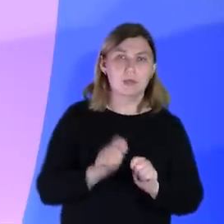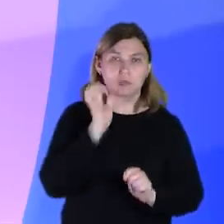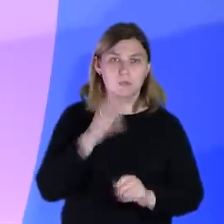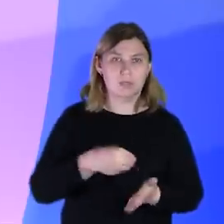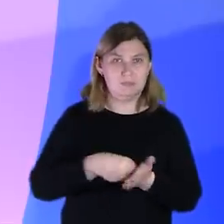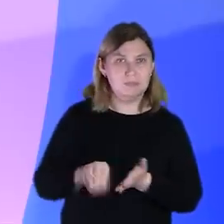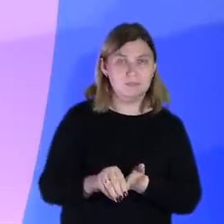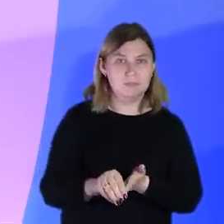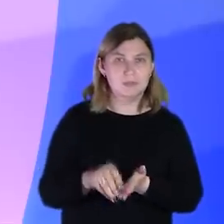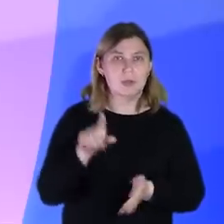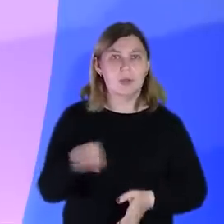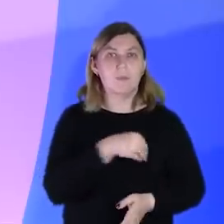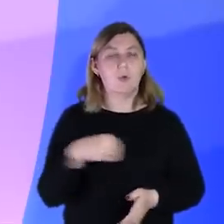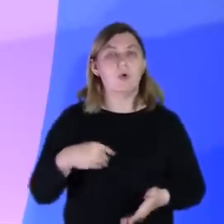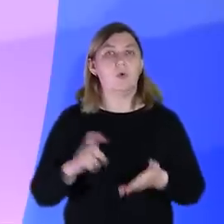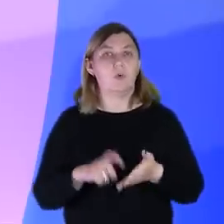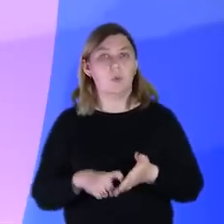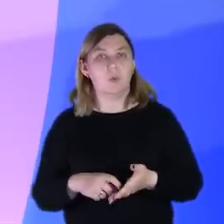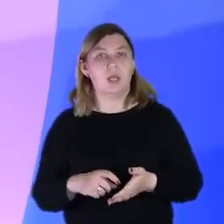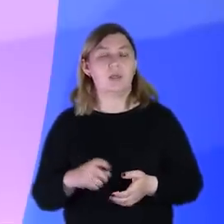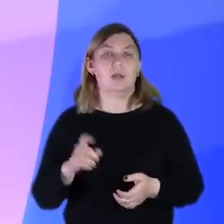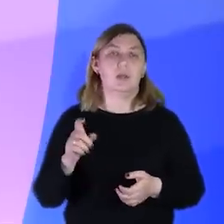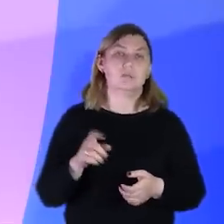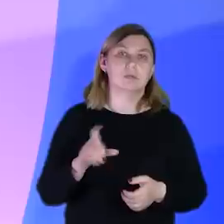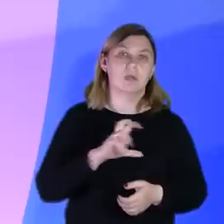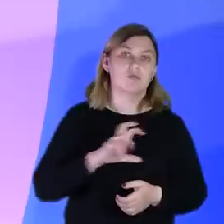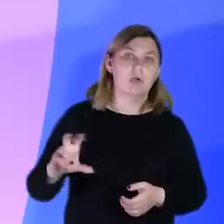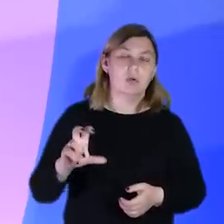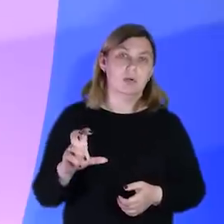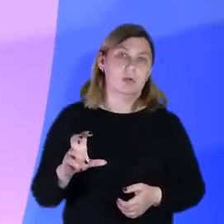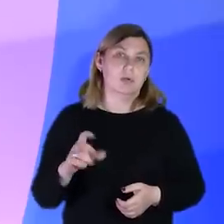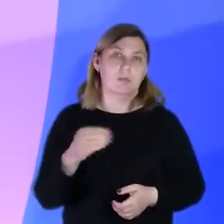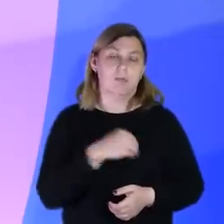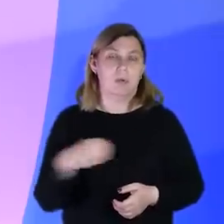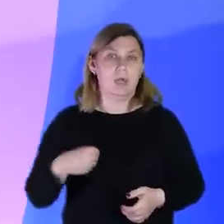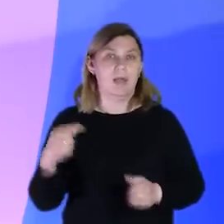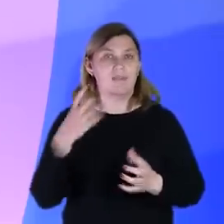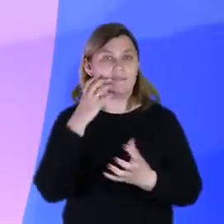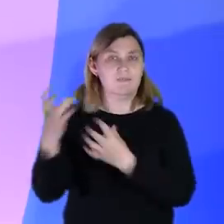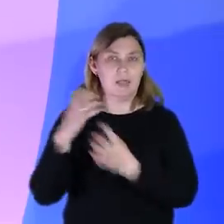opłaceni) polskiego kuriera czy polskiego wywiadowcę na wschodnią stronę przeprowadzili.